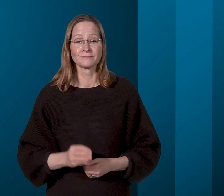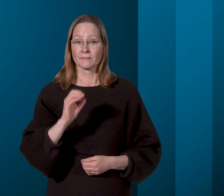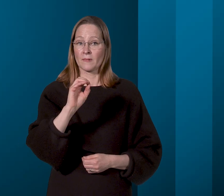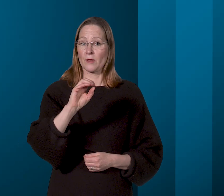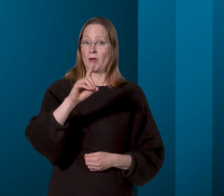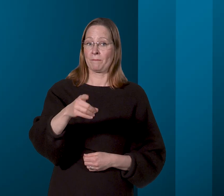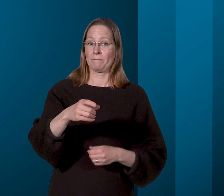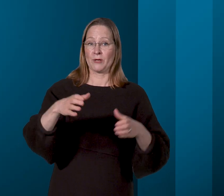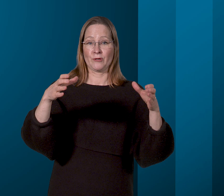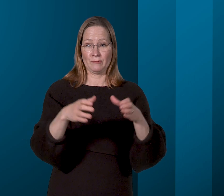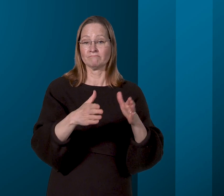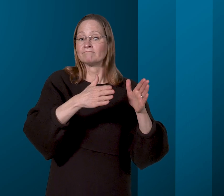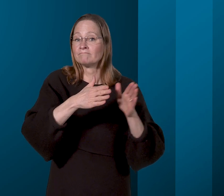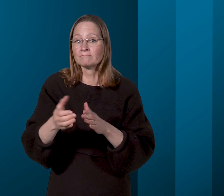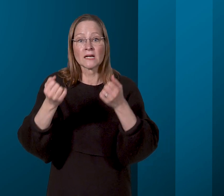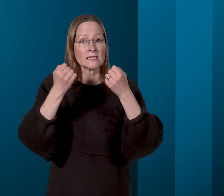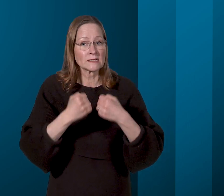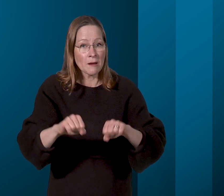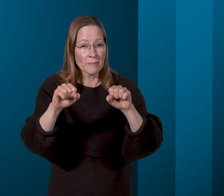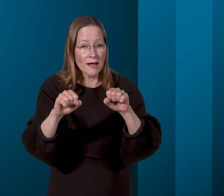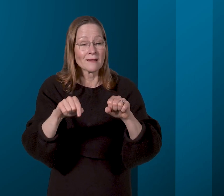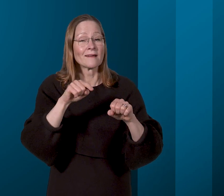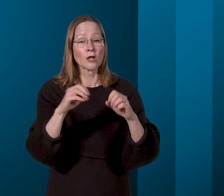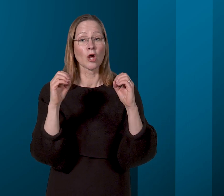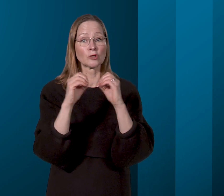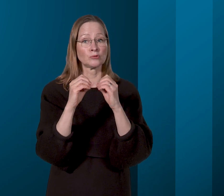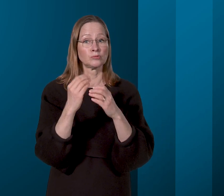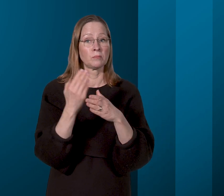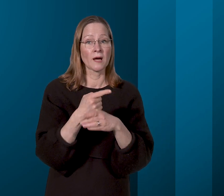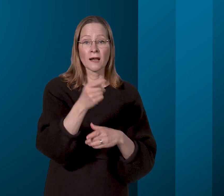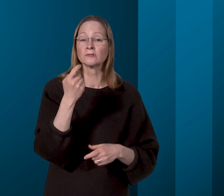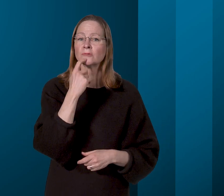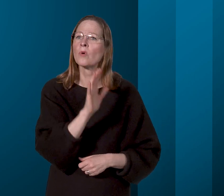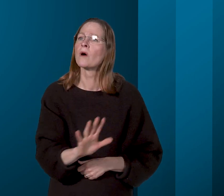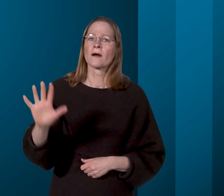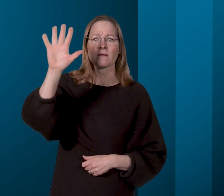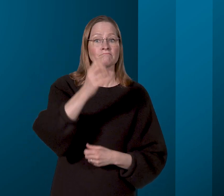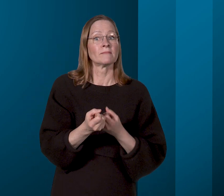OP Ryhmä järjestää kampanjan, jossa osuuspankit ympäri Suomen -